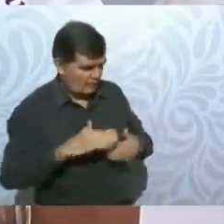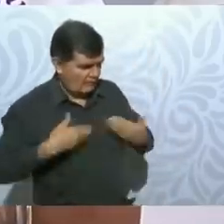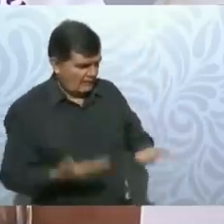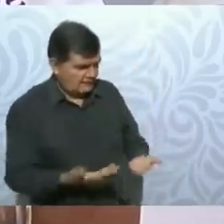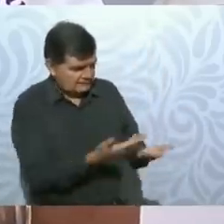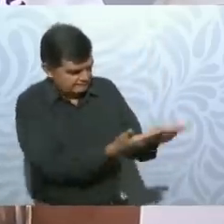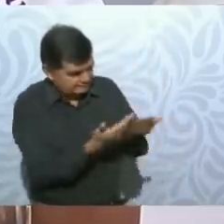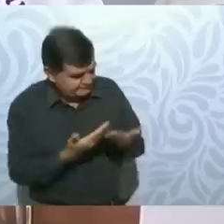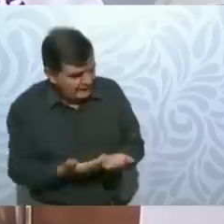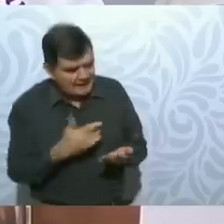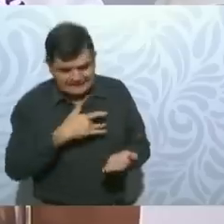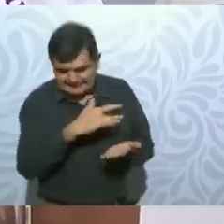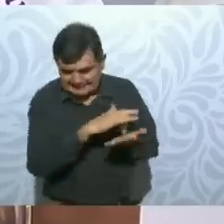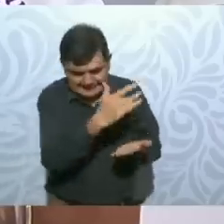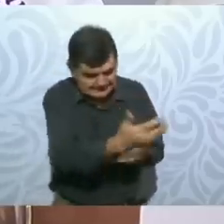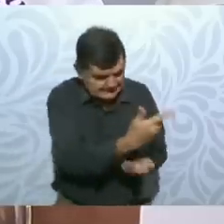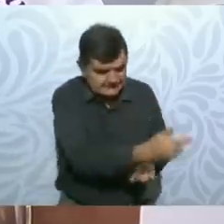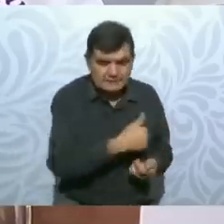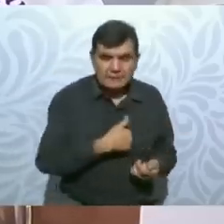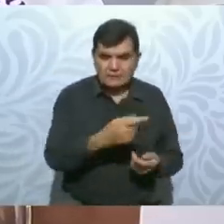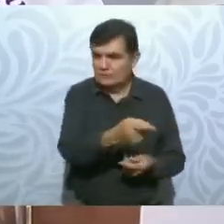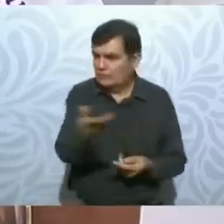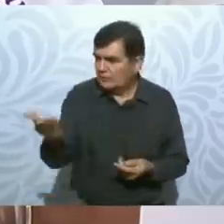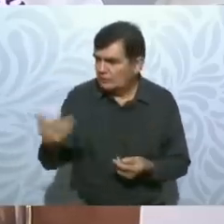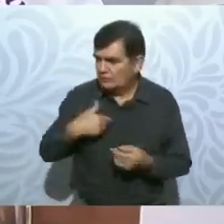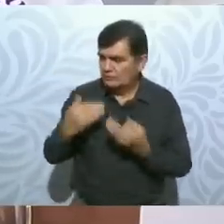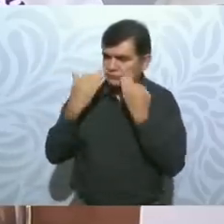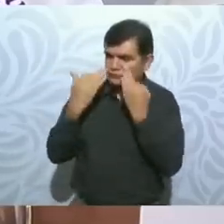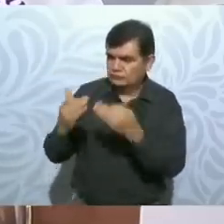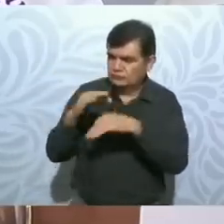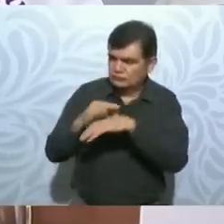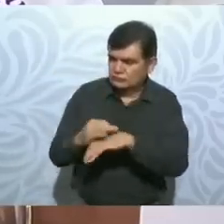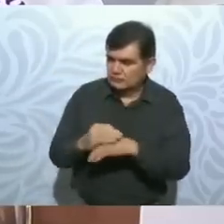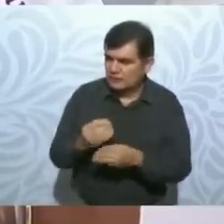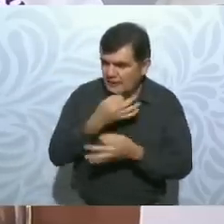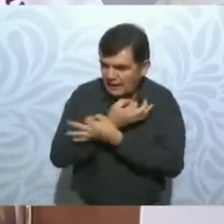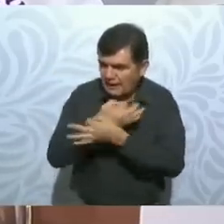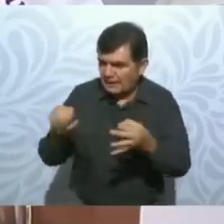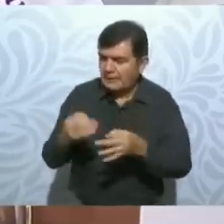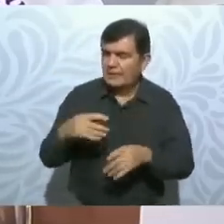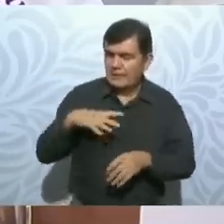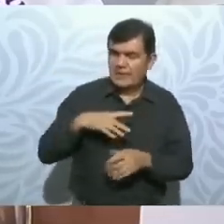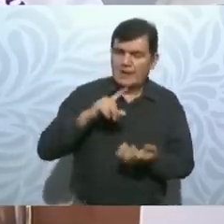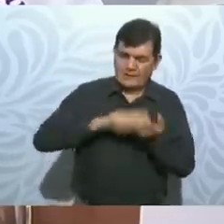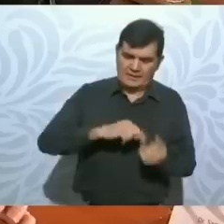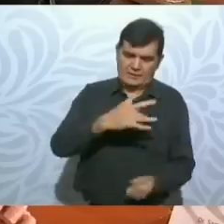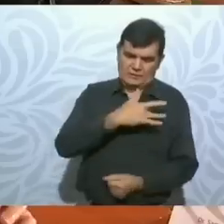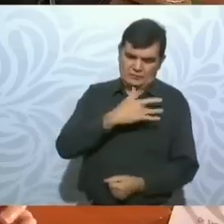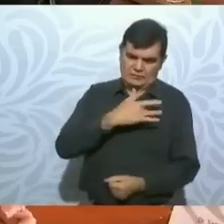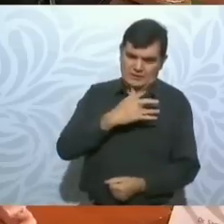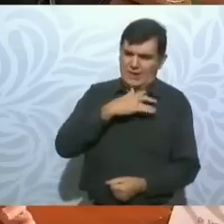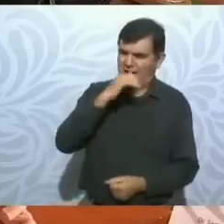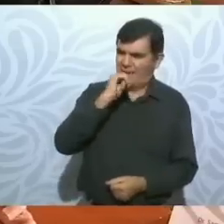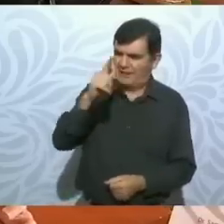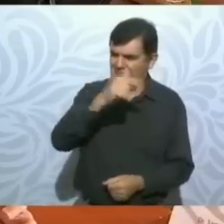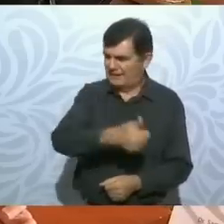y a todos ustedes les manifiesto que en el alma y en el corazón de cada uno de nosotros